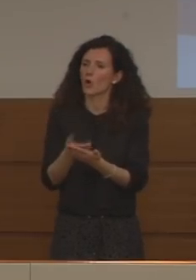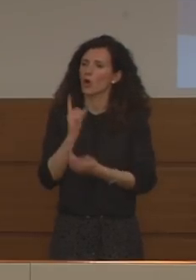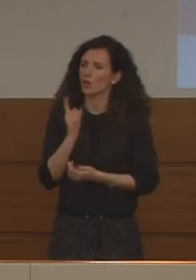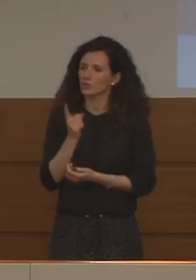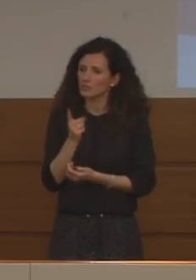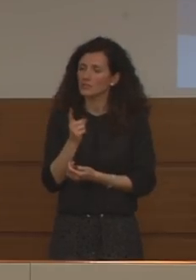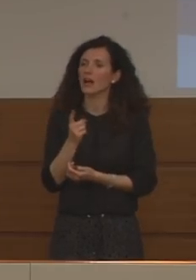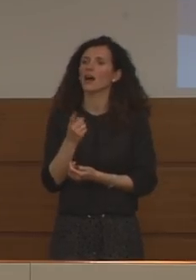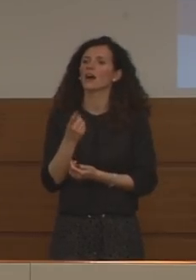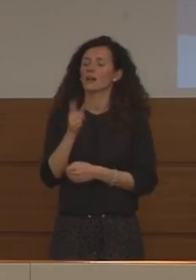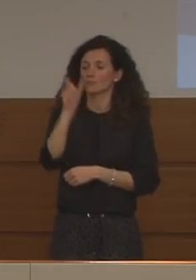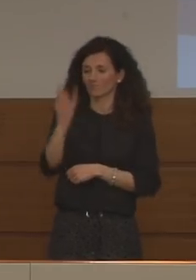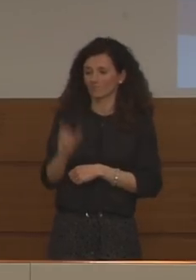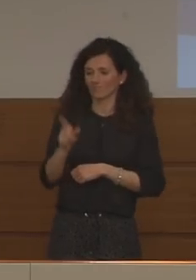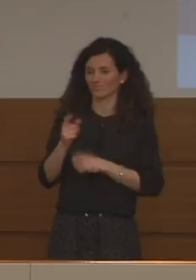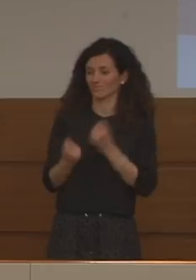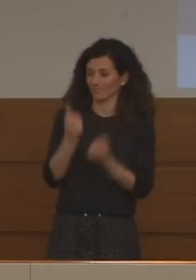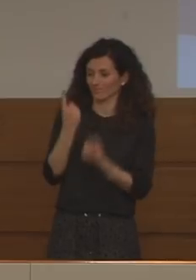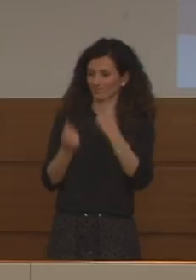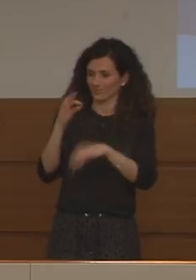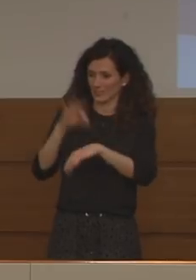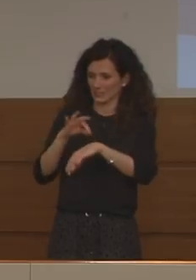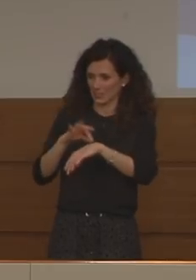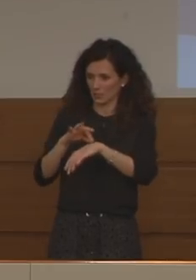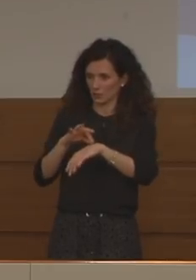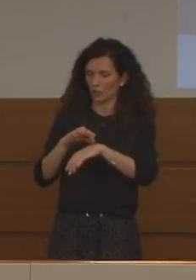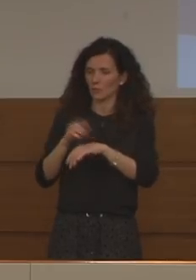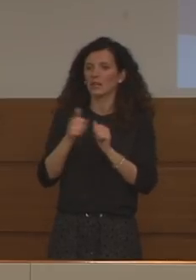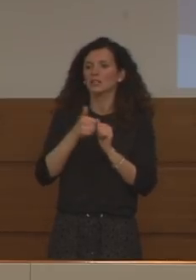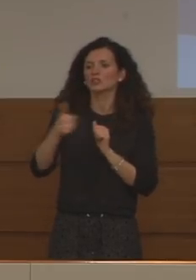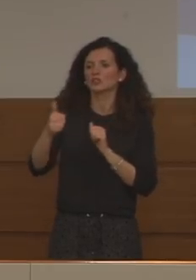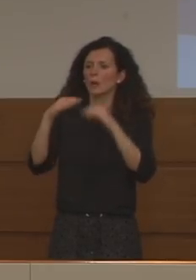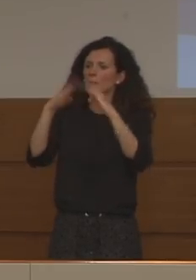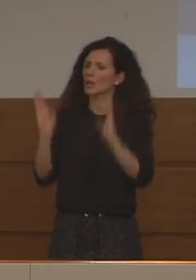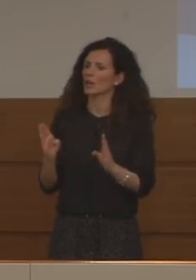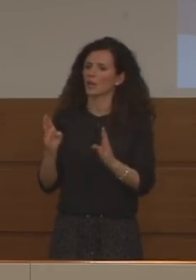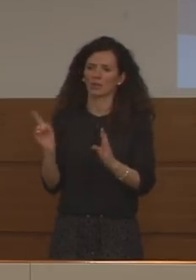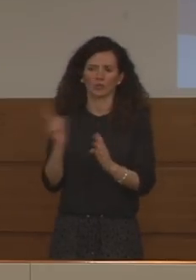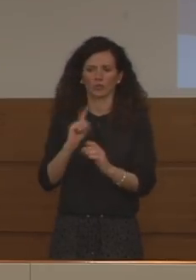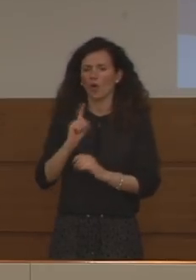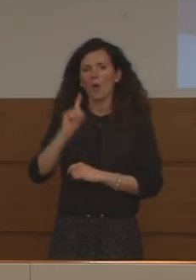sintomi non in isolamento a casa, ma in strutture dove possono avere una